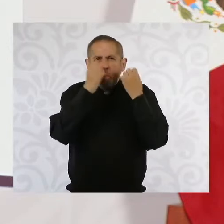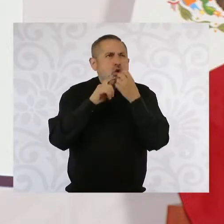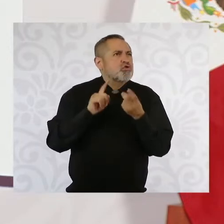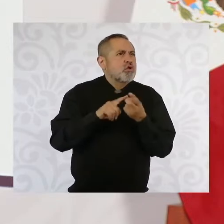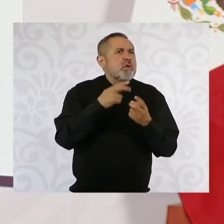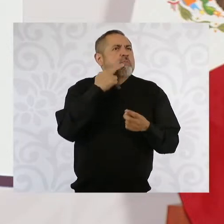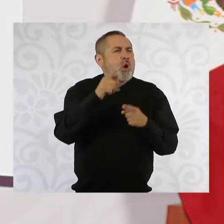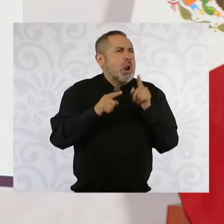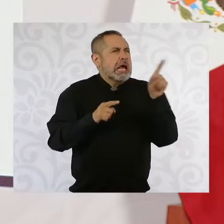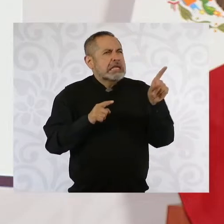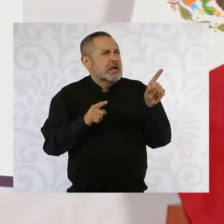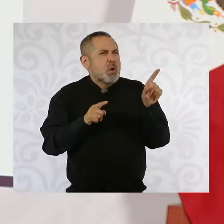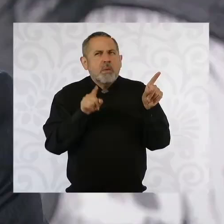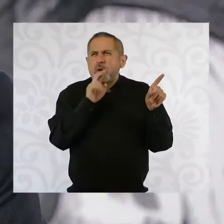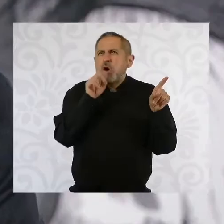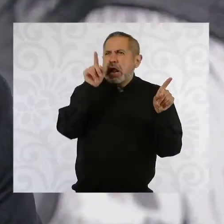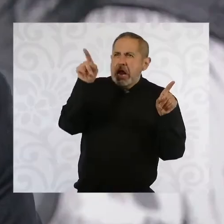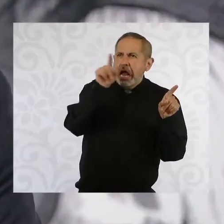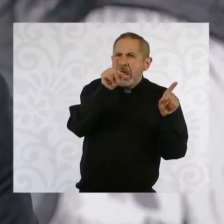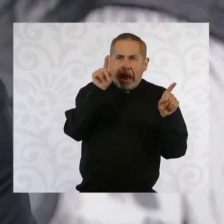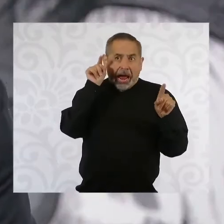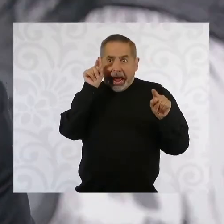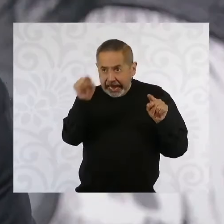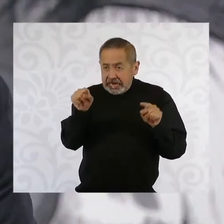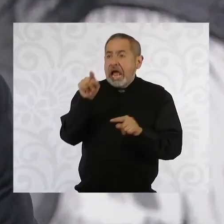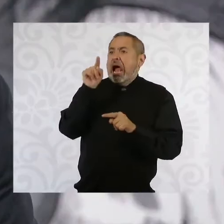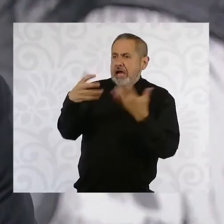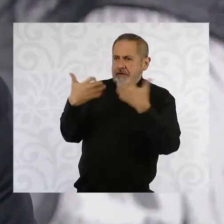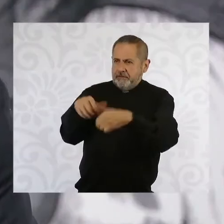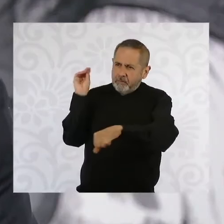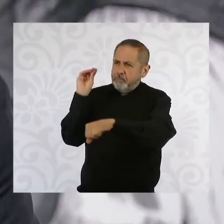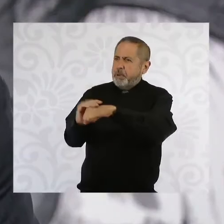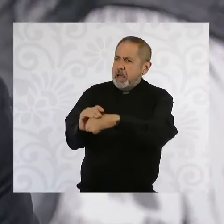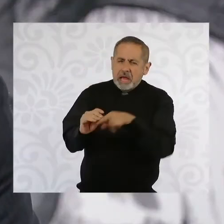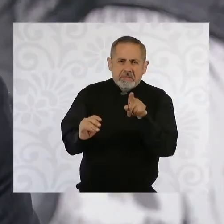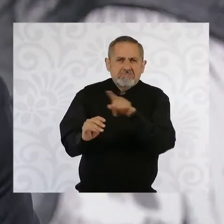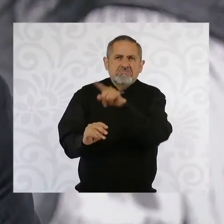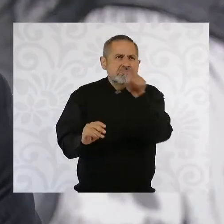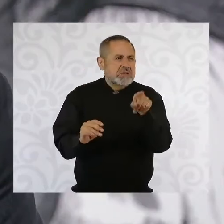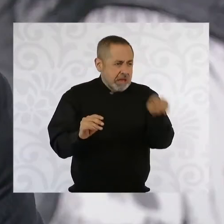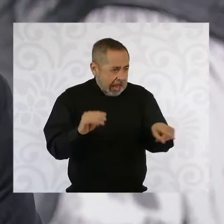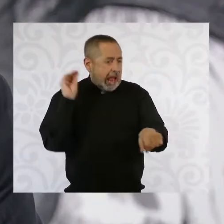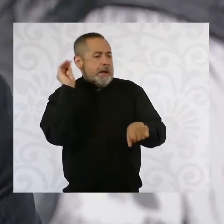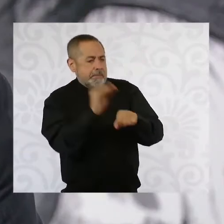de mejor manera alguna planta en específico esto lo hacemos Eh con diferentes empresas e